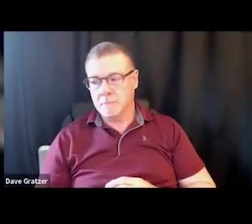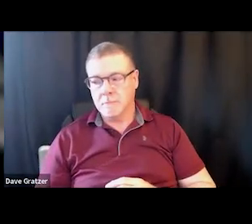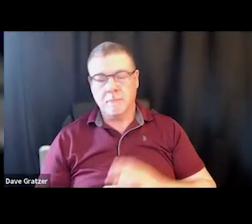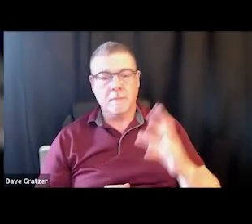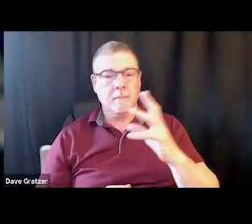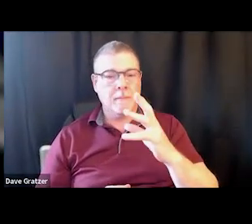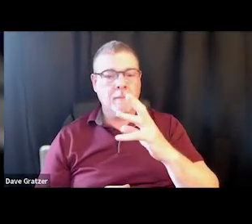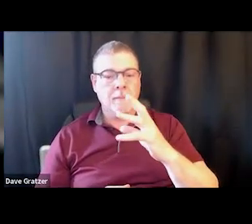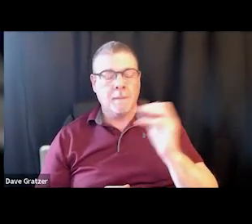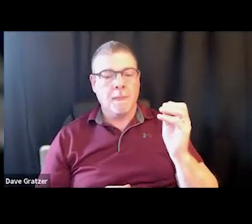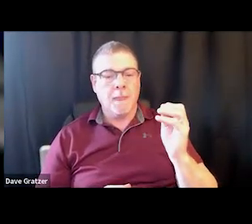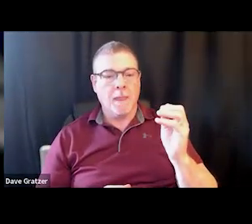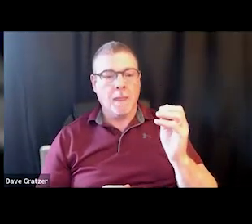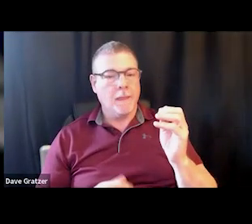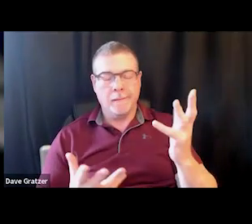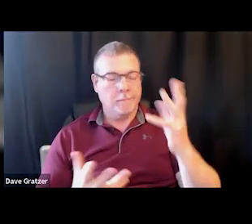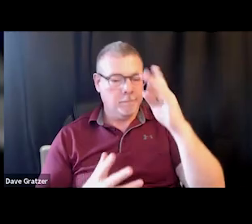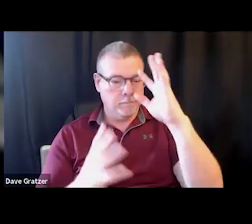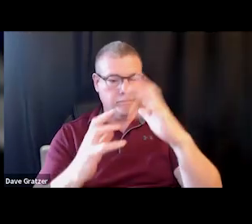como si se desmoronara. De todos modos...